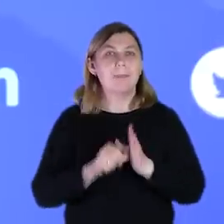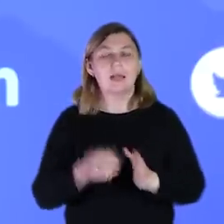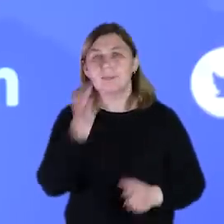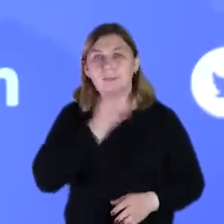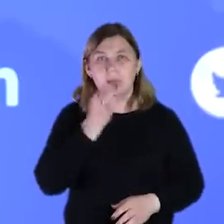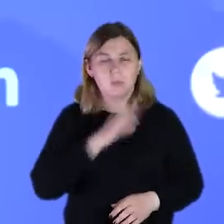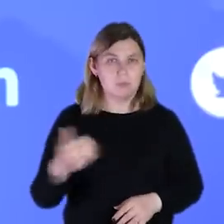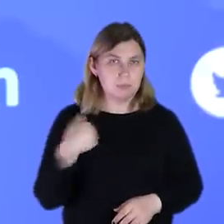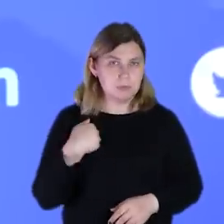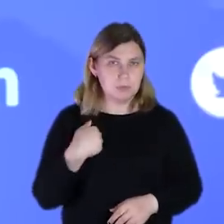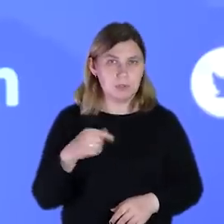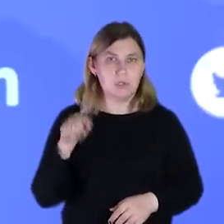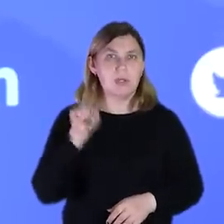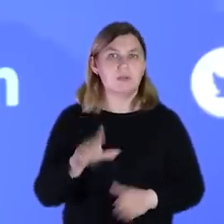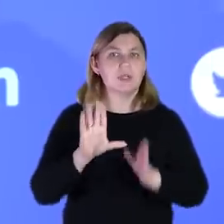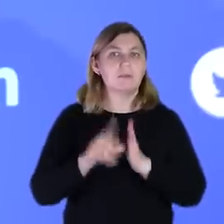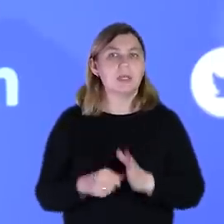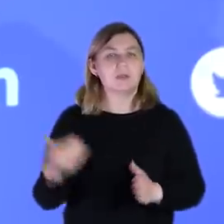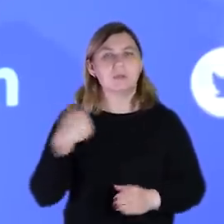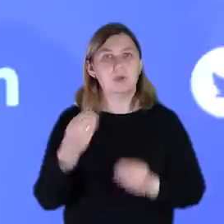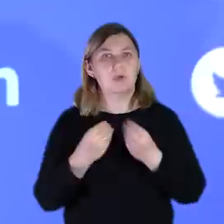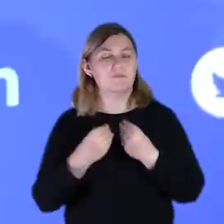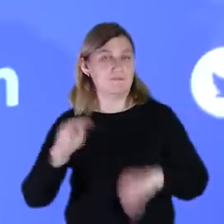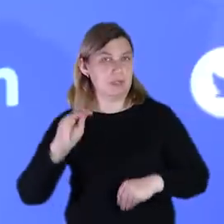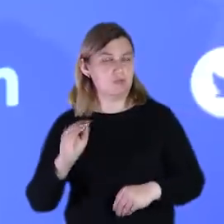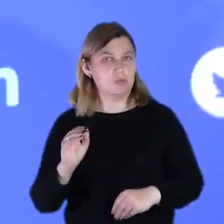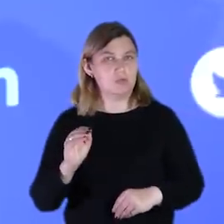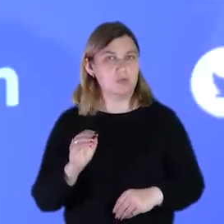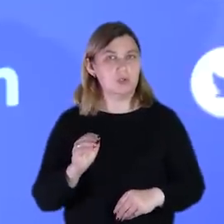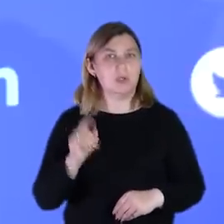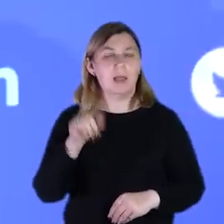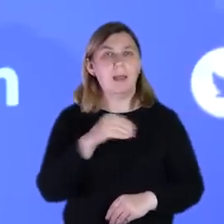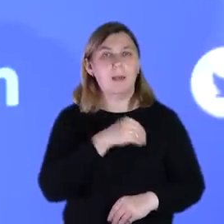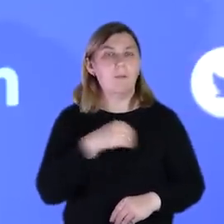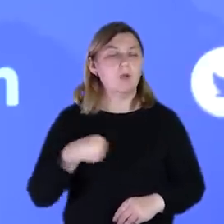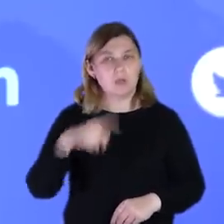niewiele. W tych miastach większość rzeczywiście stanowiła ludność polska i